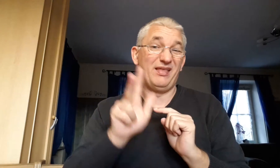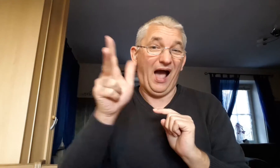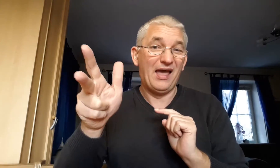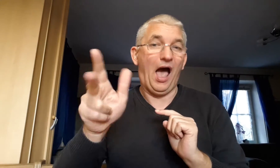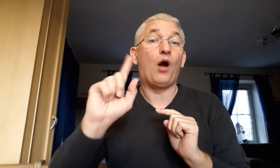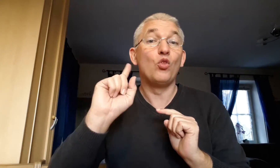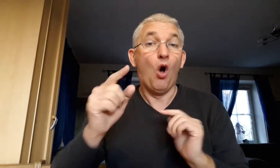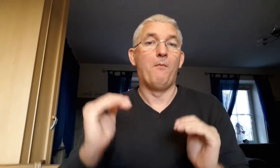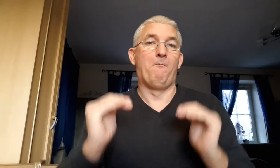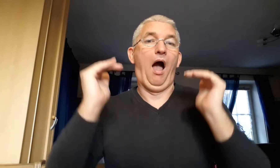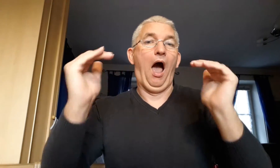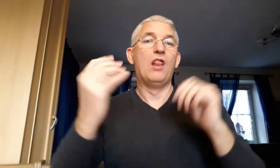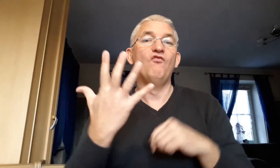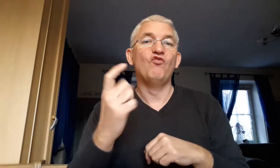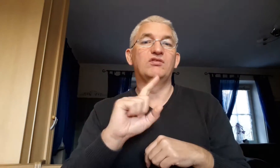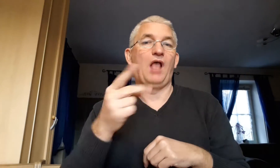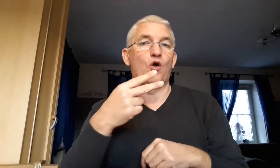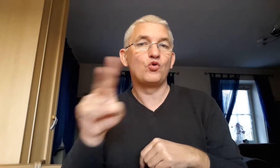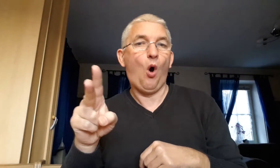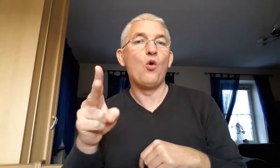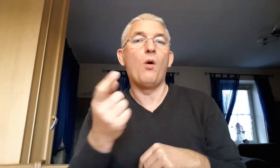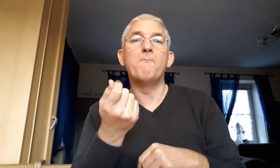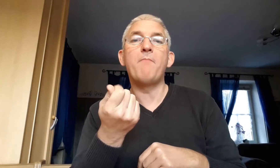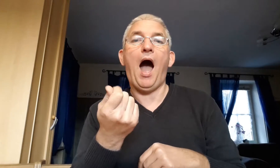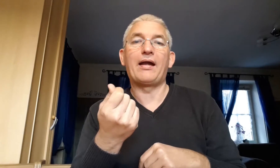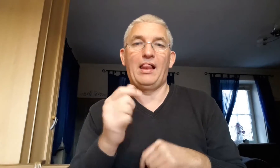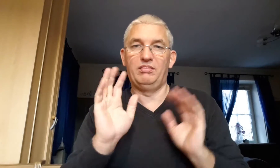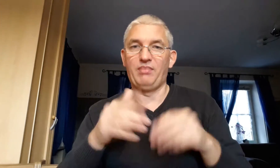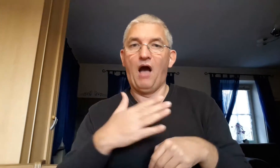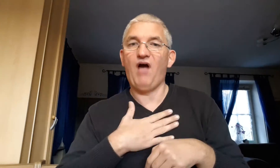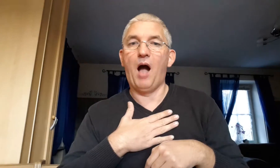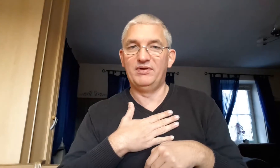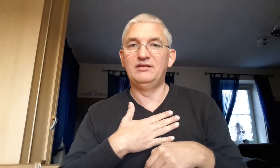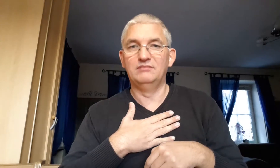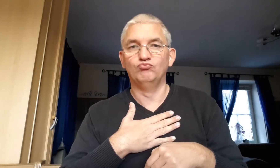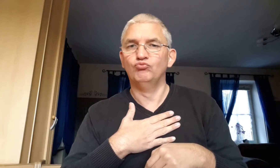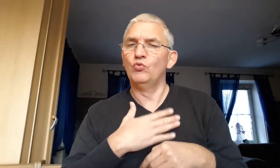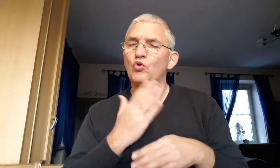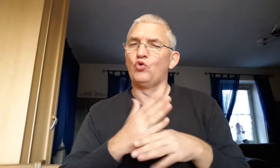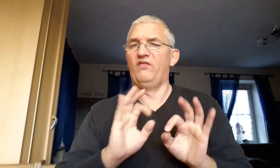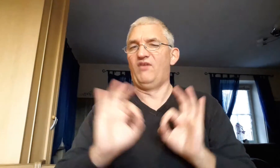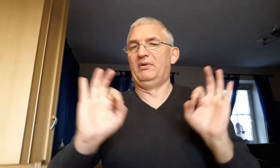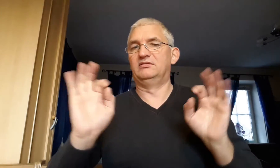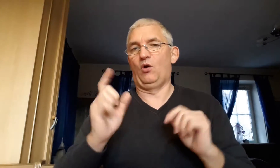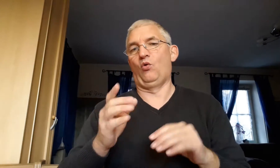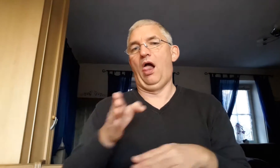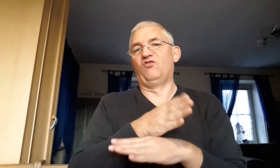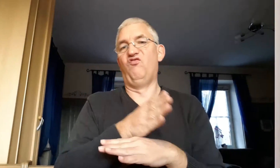In drei Jahren wird sie nochmal erhöht, auf 50.000 Euro. So viel Bargeld darf man dann behalten. Das ist schon eine Verbesserung.